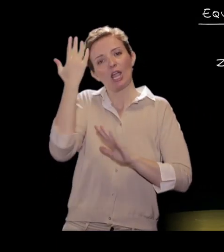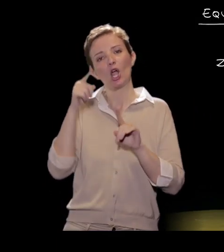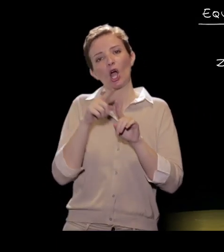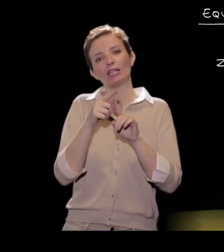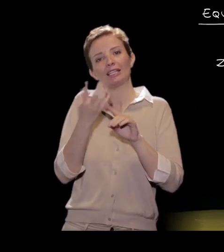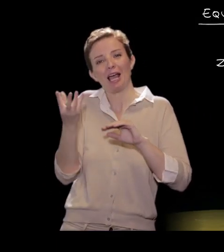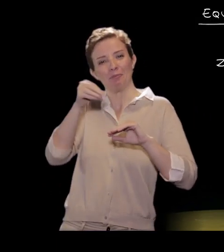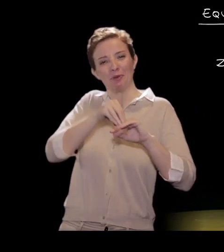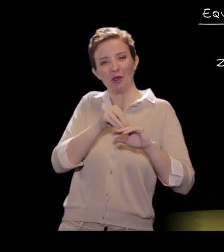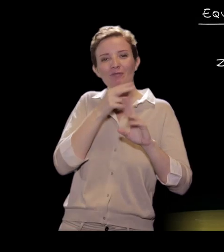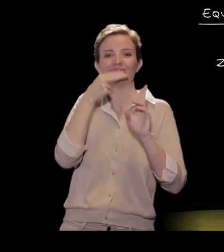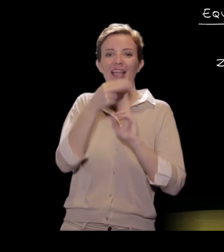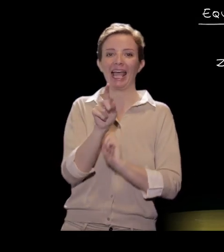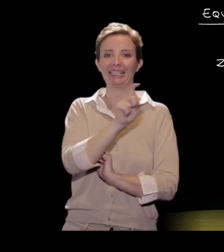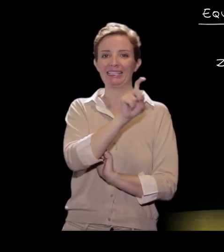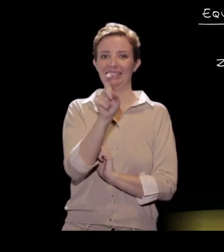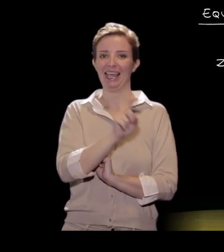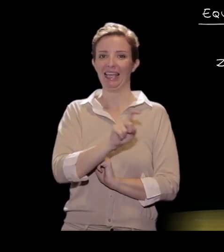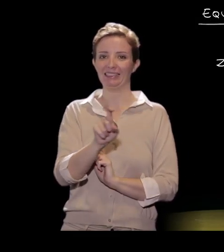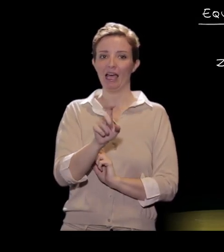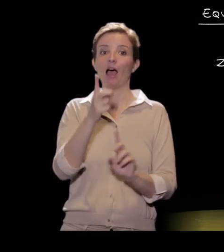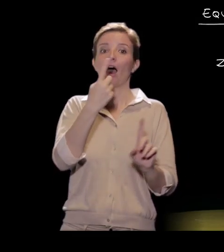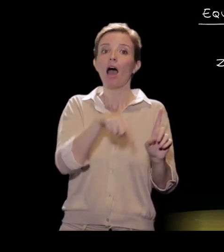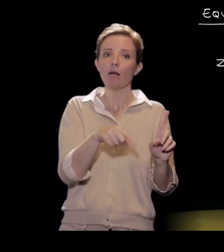La porremo pari a xⁿ.